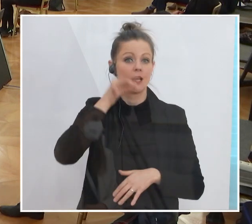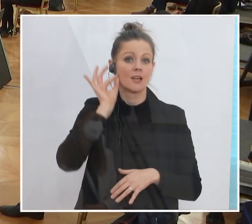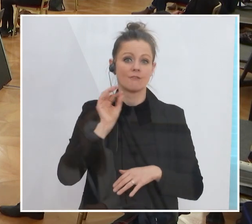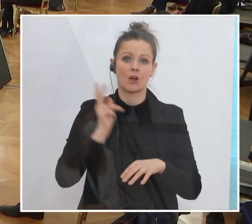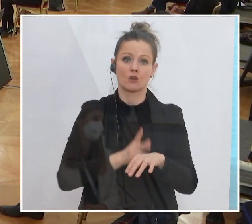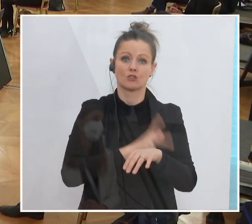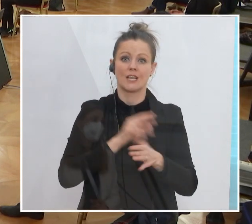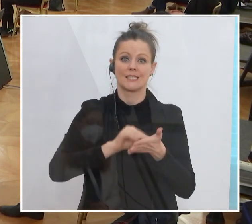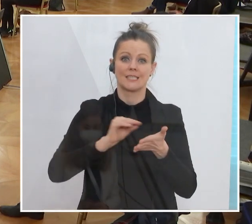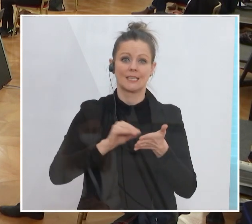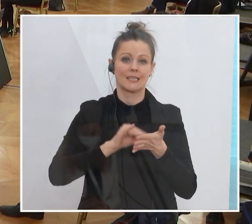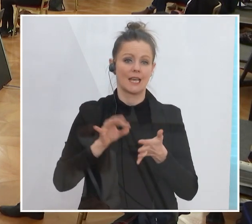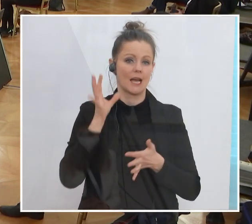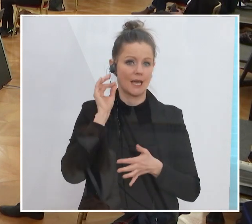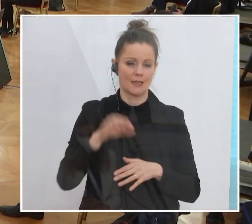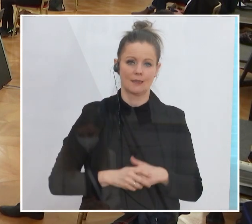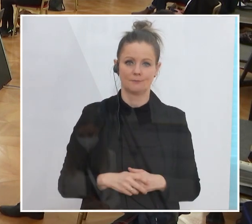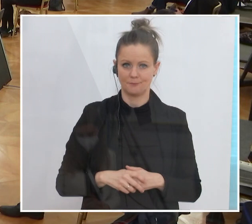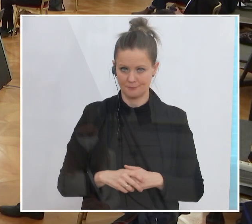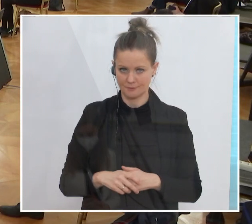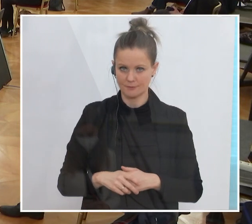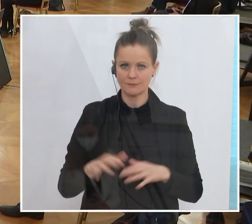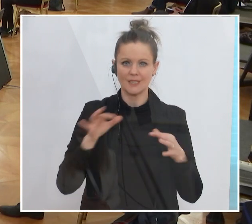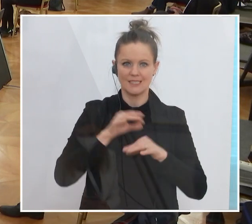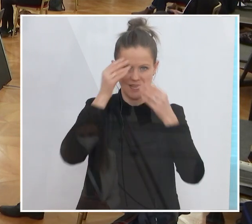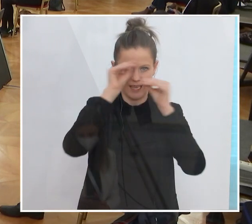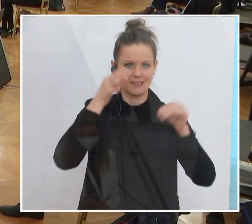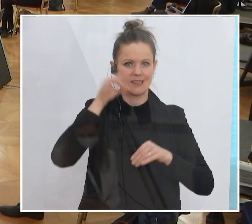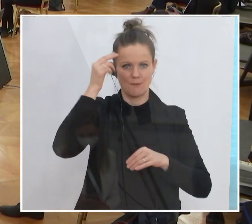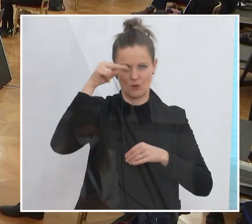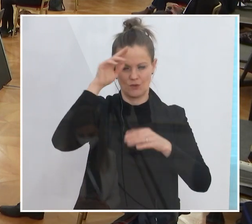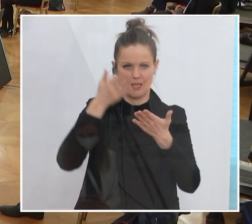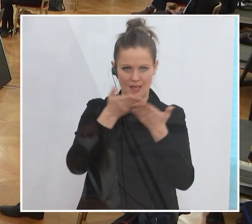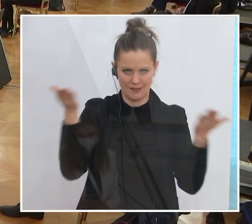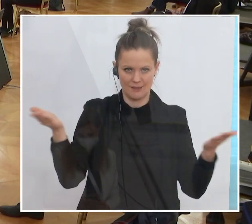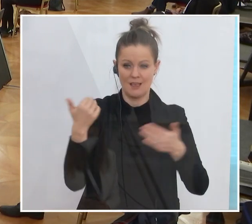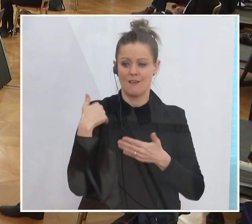Sehr geehrte Damen und Herren, wie schon mehrfach angesprochen, hat es auch der